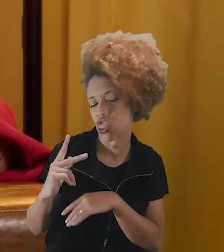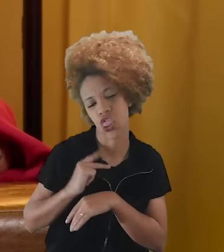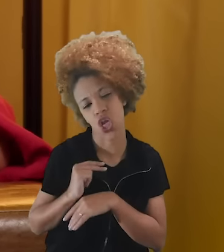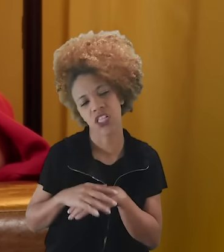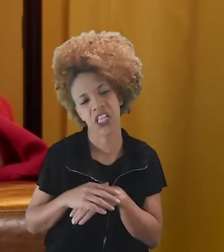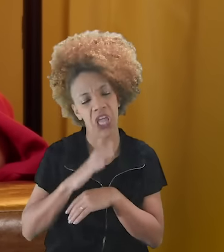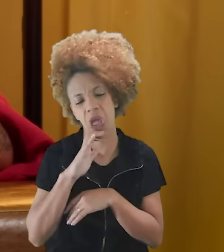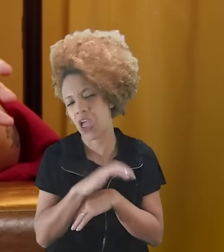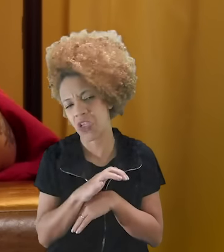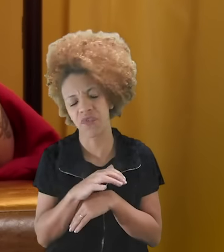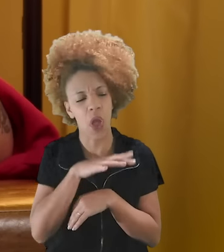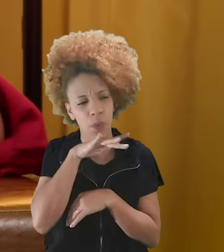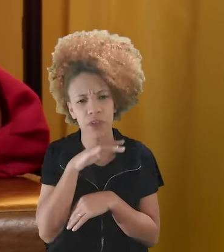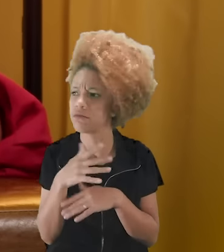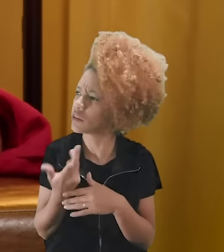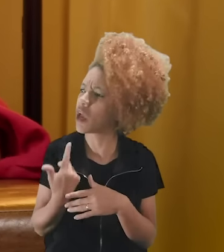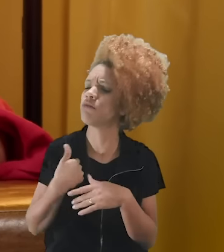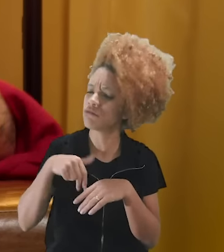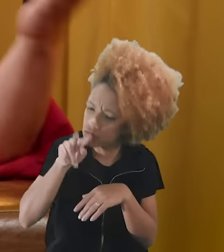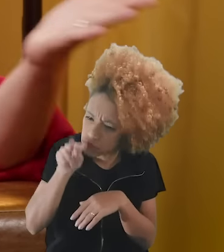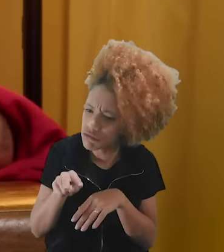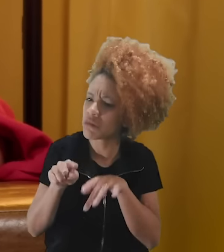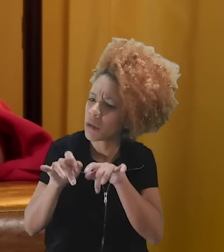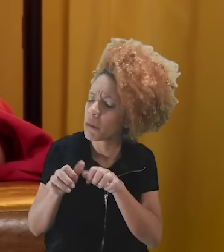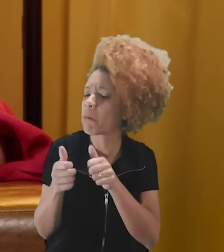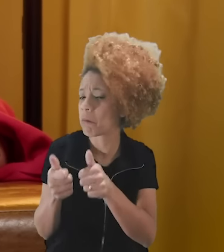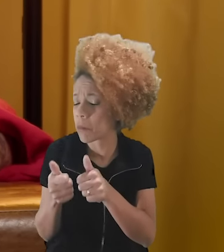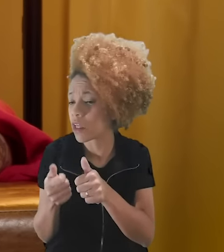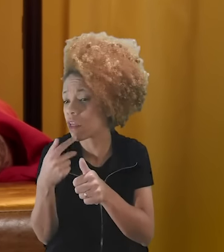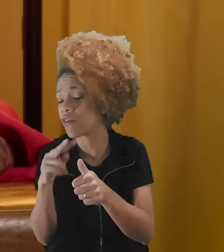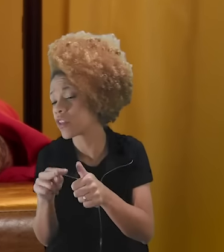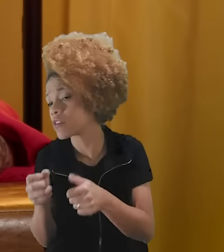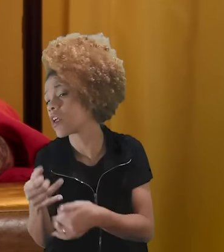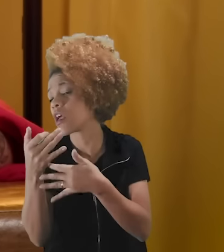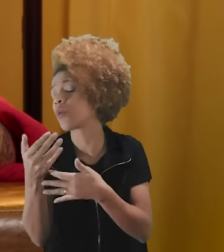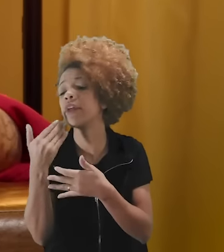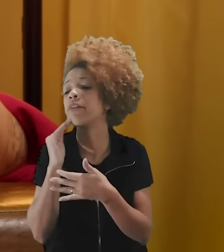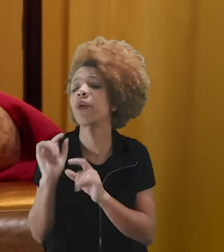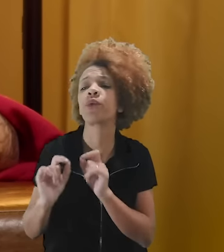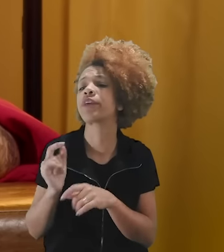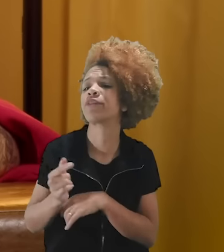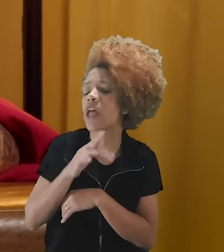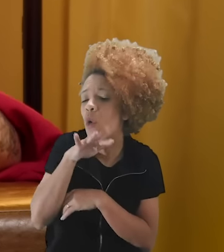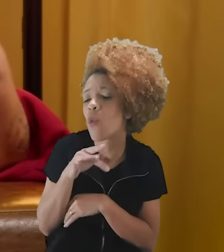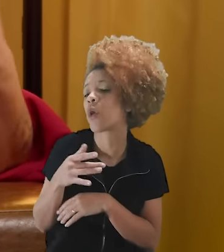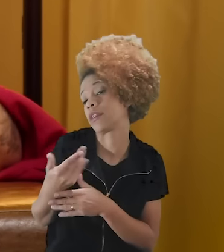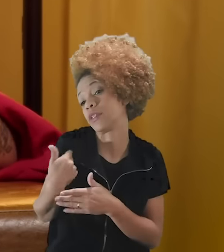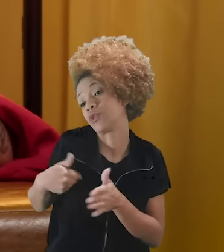tipo Nossa que horrível não sei o qu muito ruim e eu fui lá também uma boa moça falei ah eu vi que você comentou eu quero entender o que que você não gostou Ainda mais por ser a modalidade que eu tô